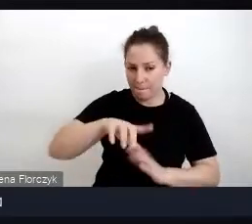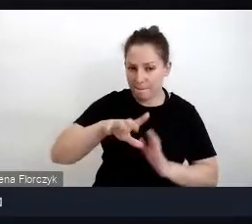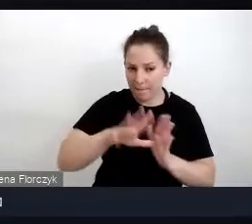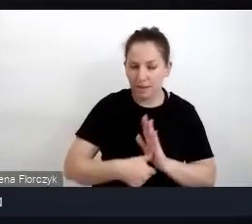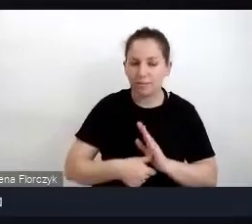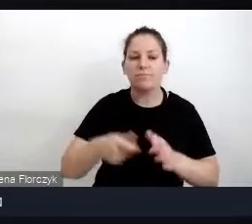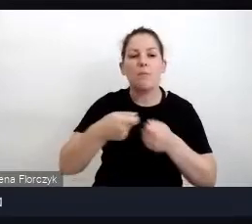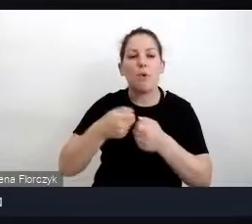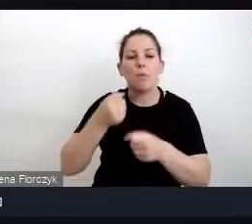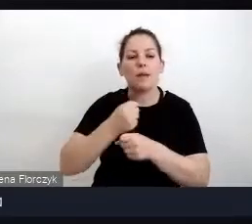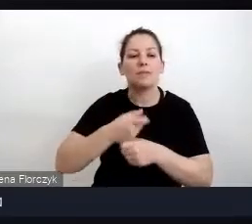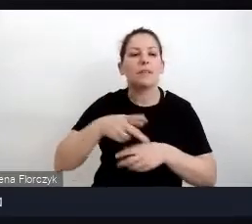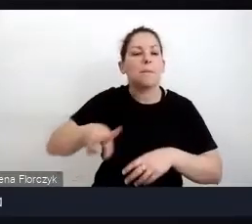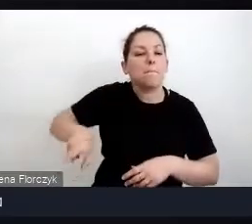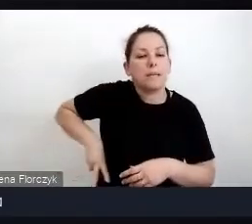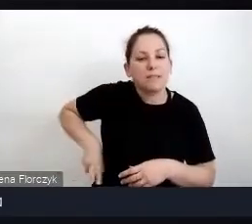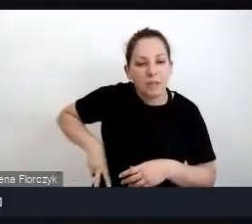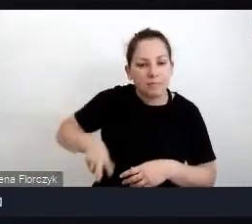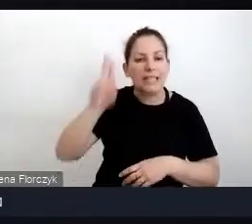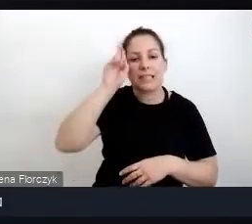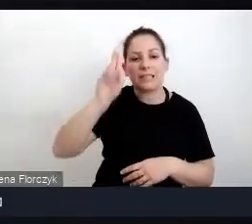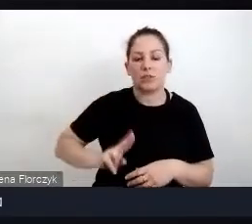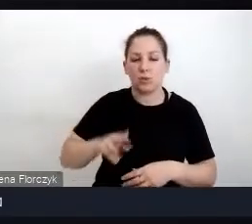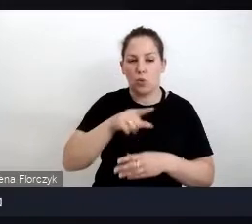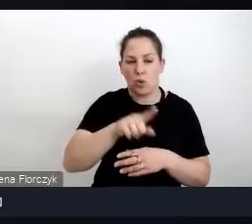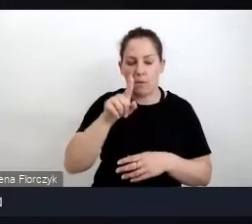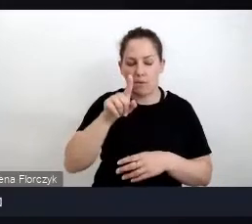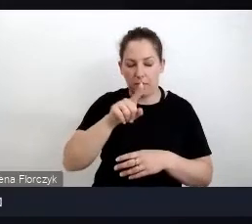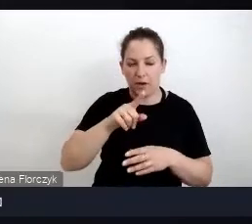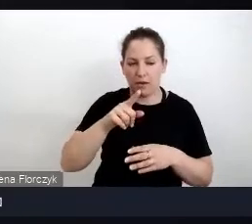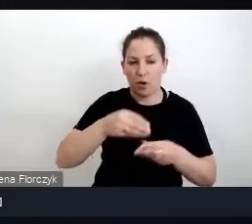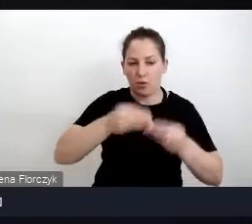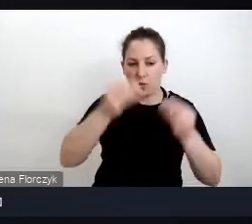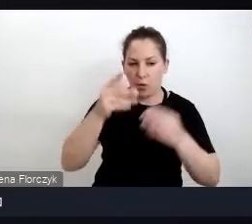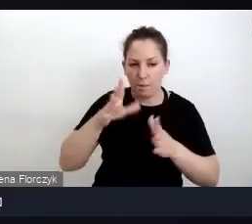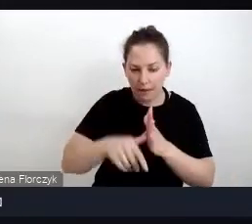Ministerstwa Instytutu Rozwoju Miast i Regionów wspólnie z miastami.